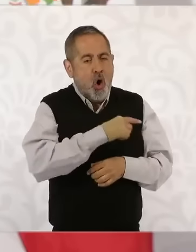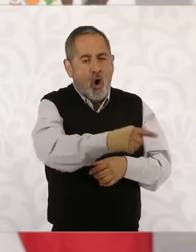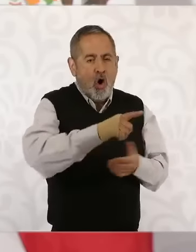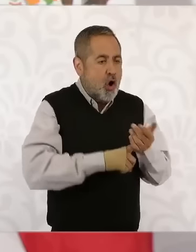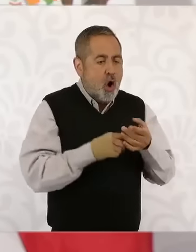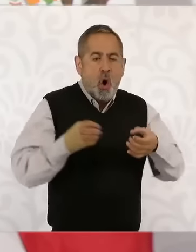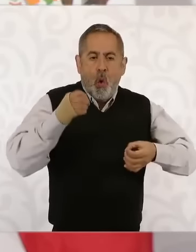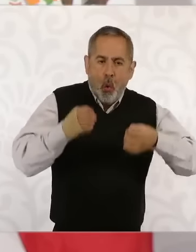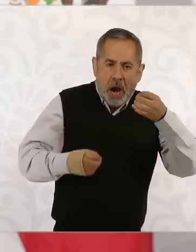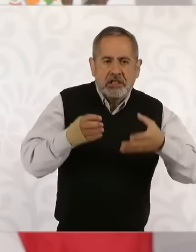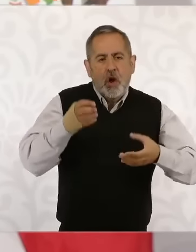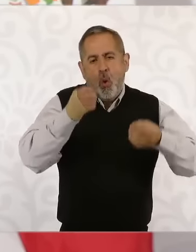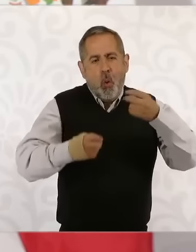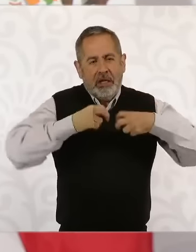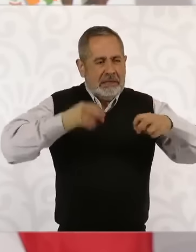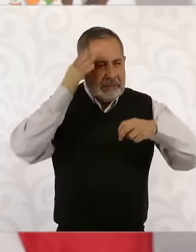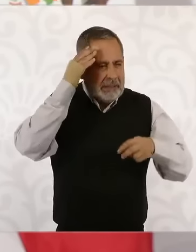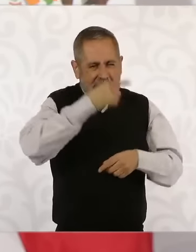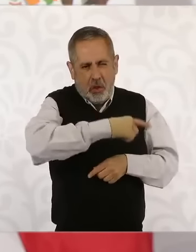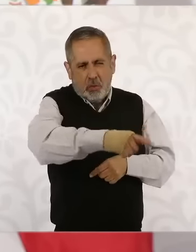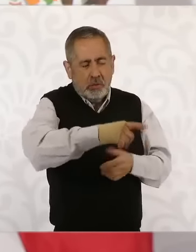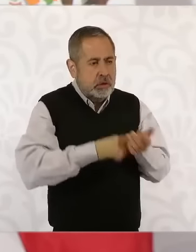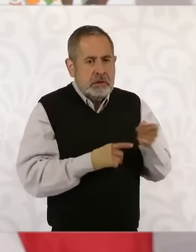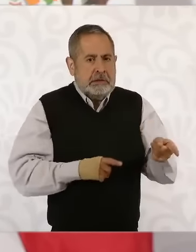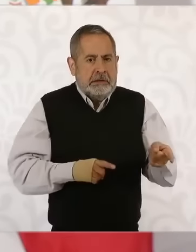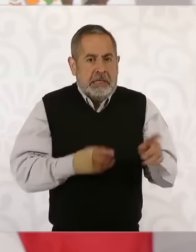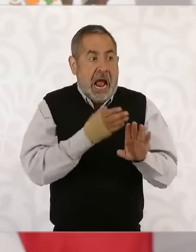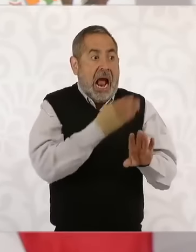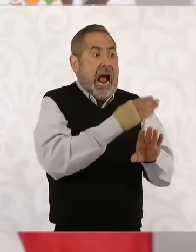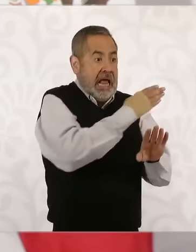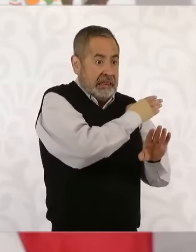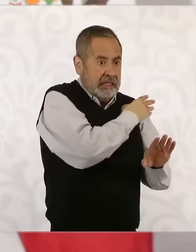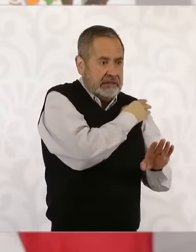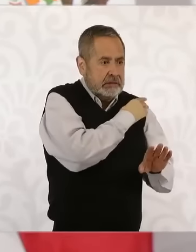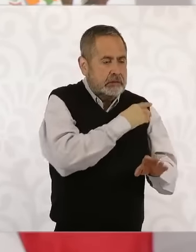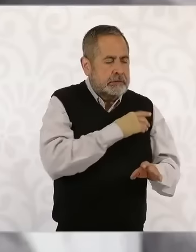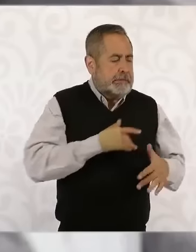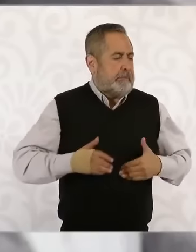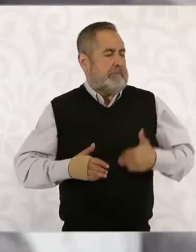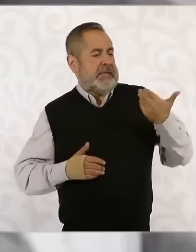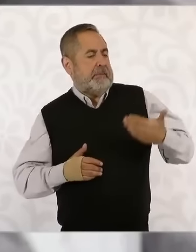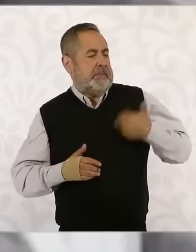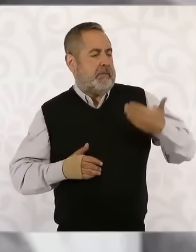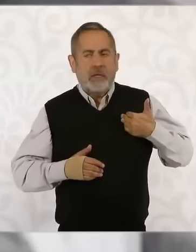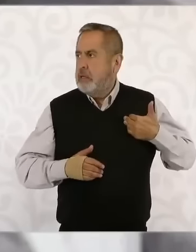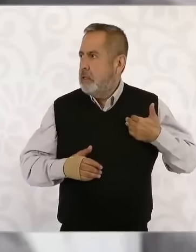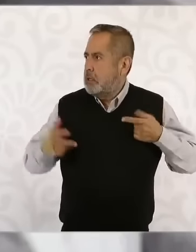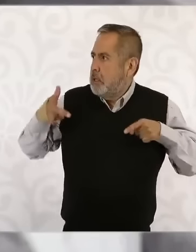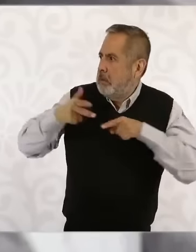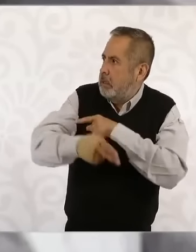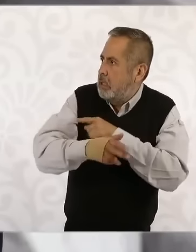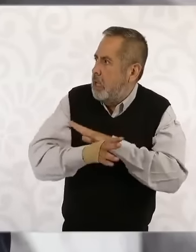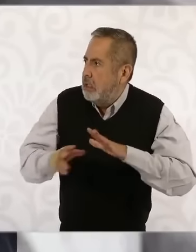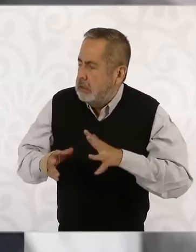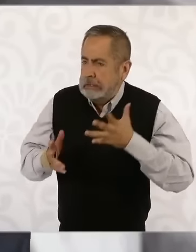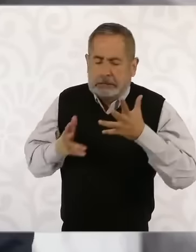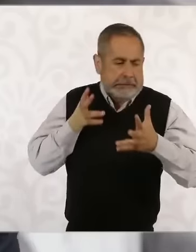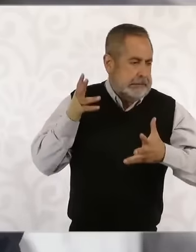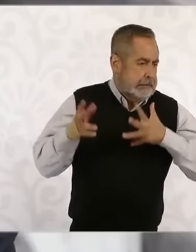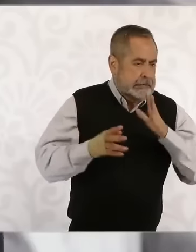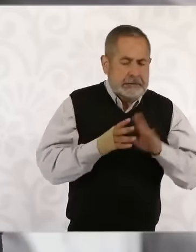magistrados que se vieron afectados con la reforma judicial y mienten deliberadamente. Hoy Reforma